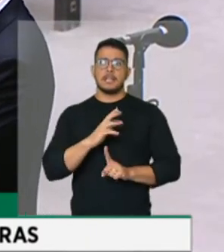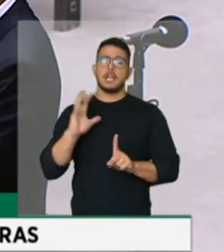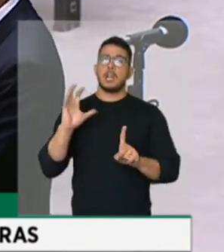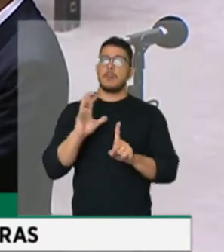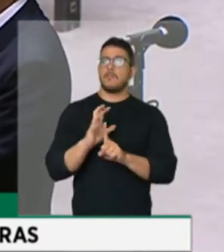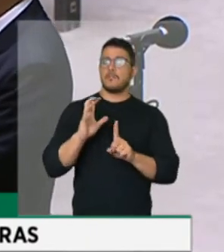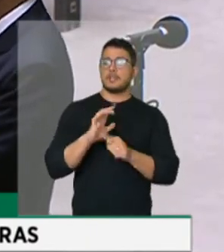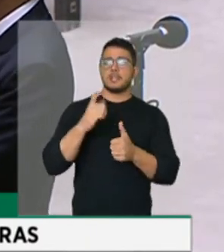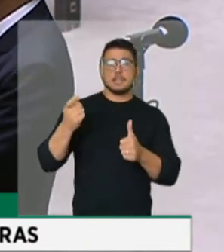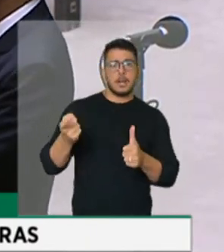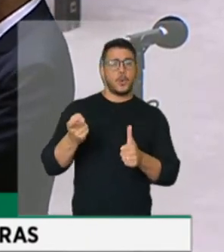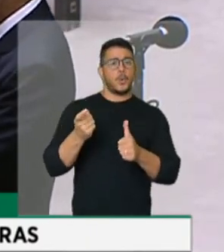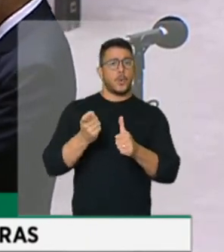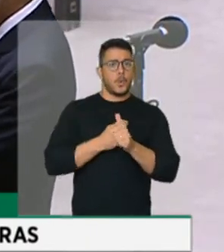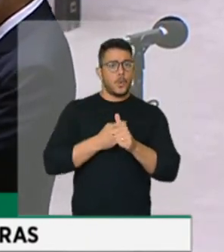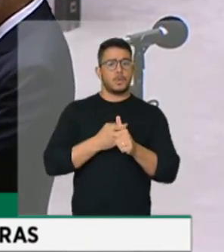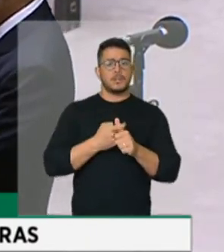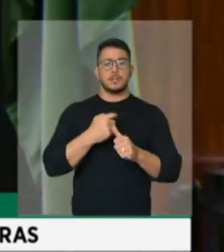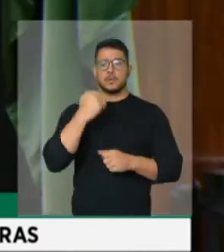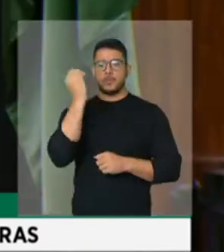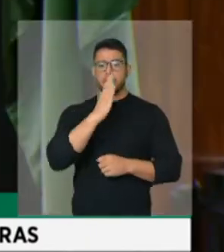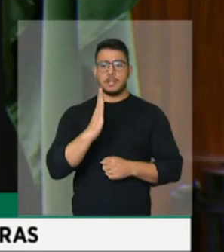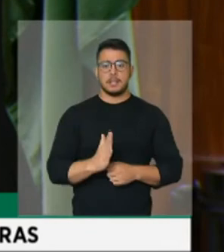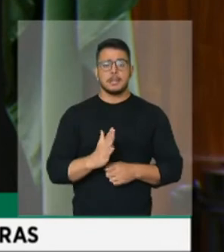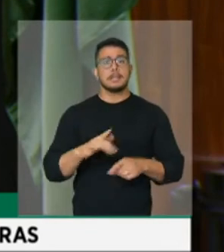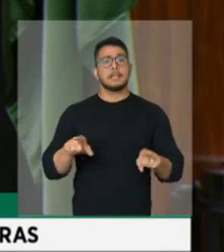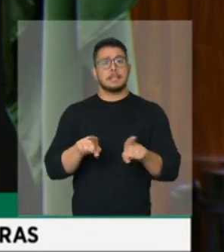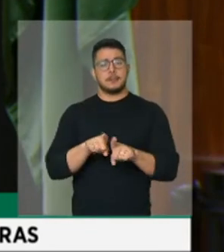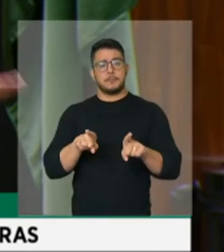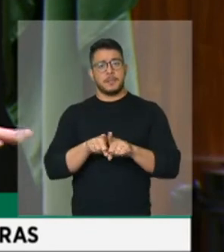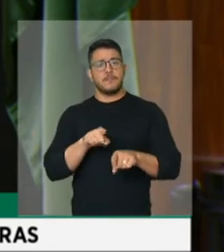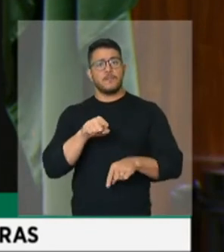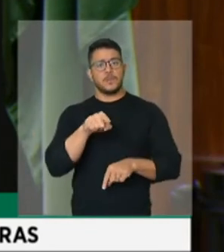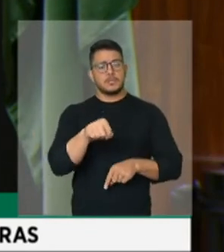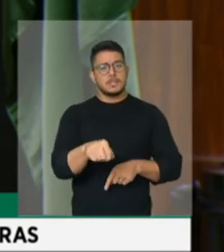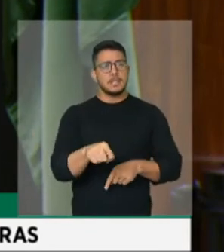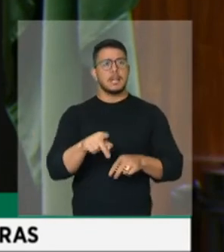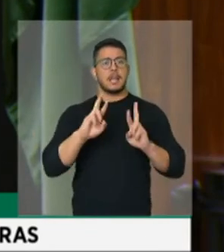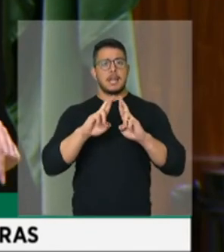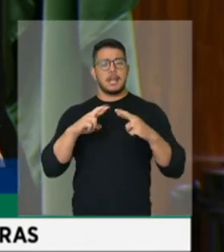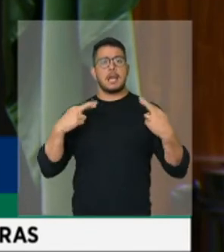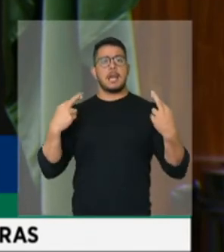ISSO IMPACTA NA CONTA PARA OS CONSUMIDORES BRASILEIROS E QUE O SENHOR, INCLUSIVE, NUMA REUNIÃO NO ÚLTIMO FINAL DE